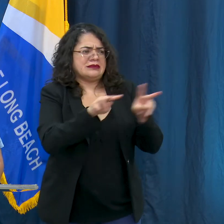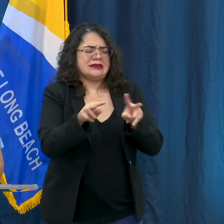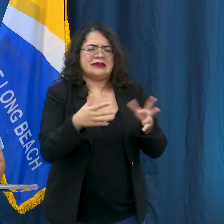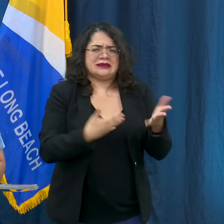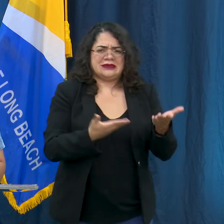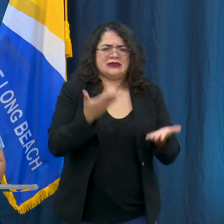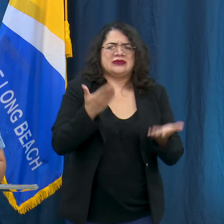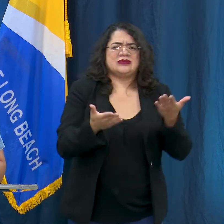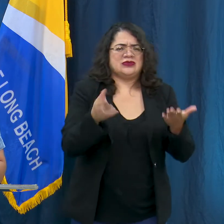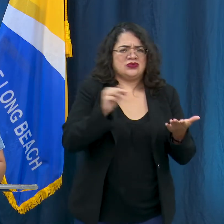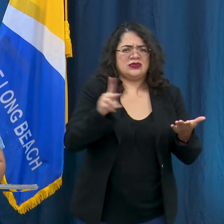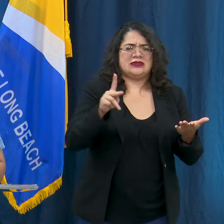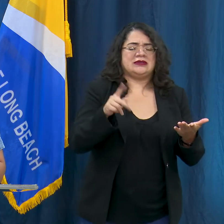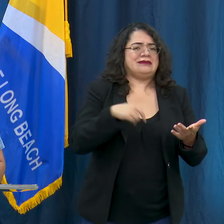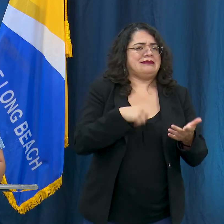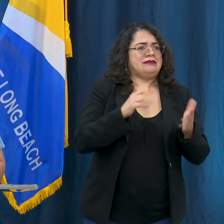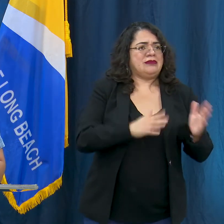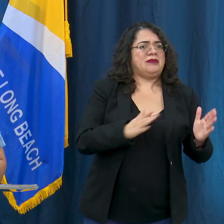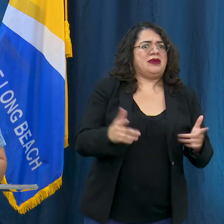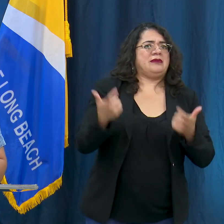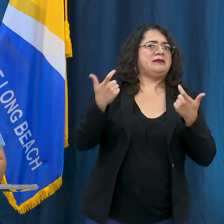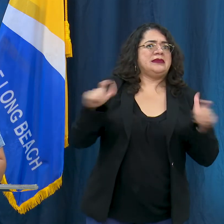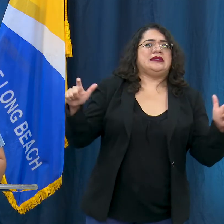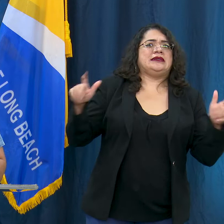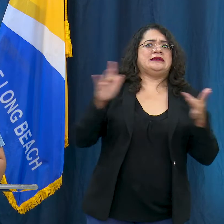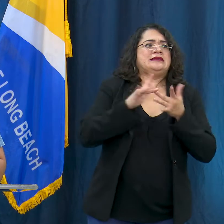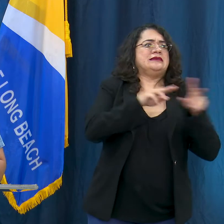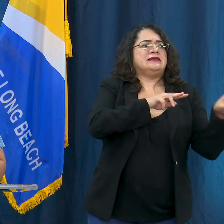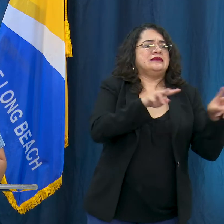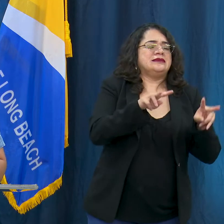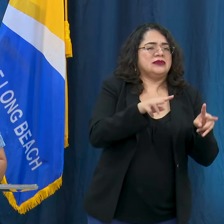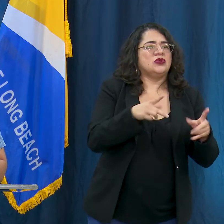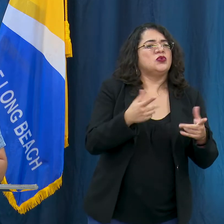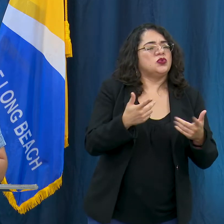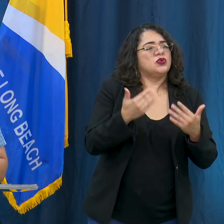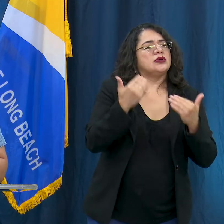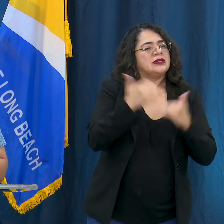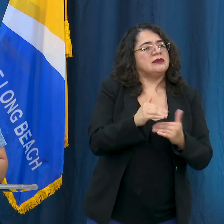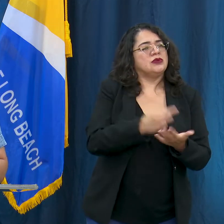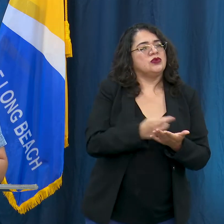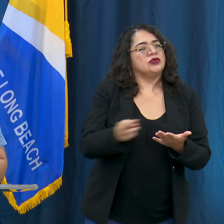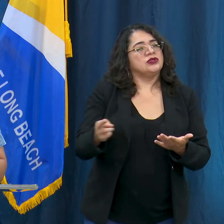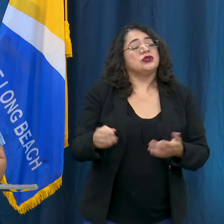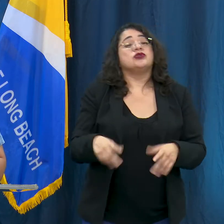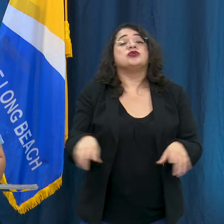de transmission local sun tones también es un un récord Ettore o hemos estado